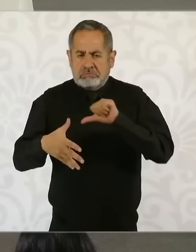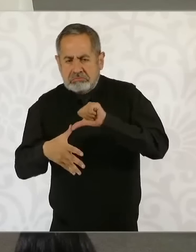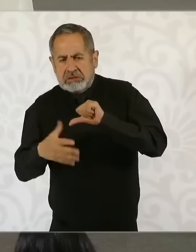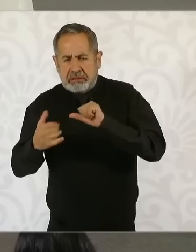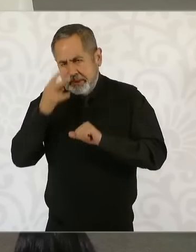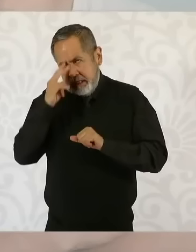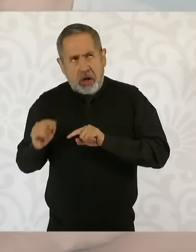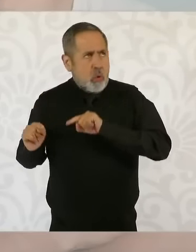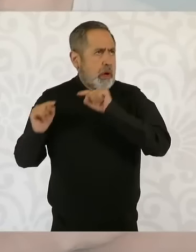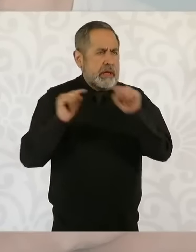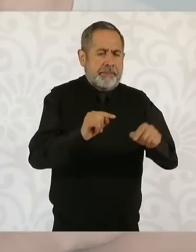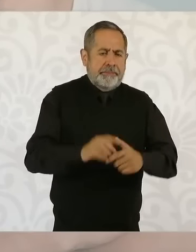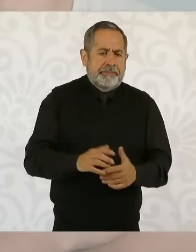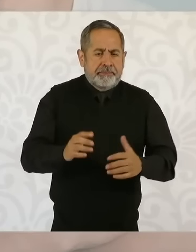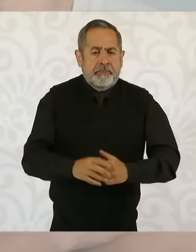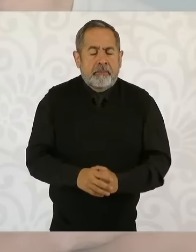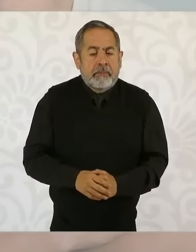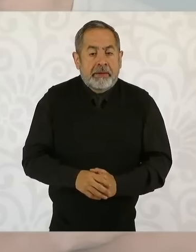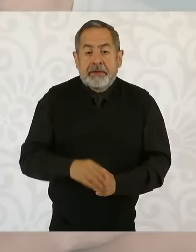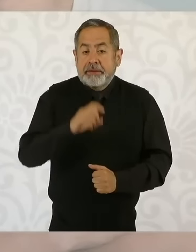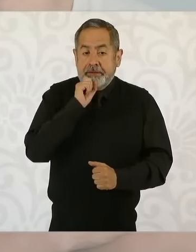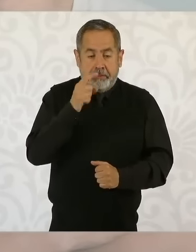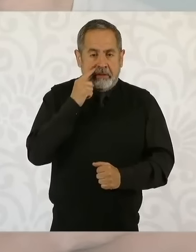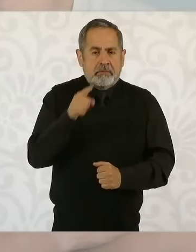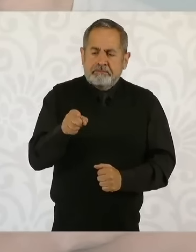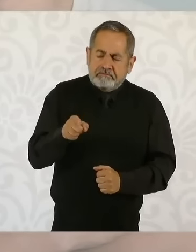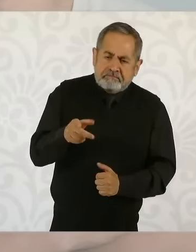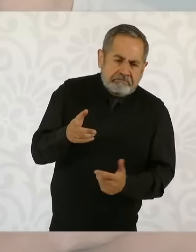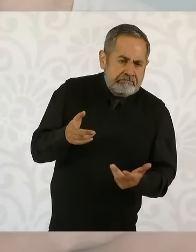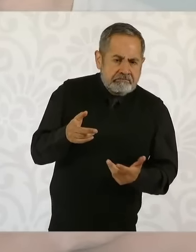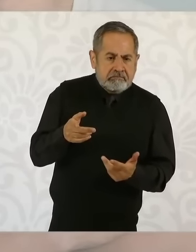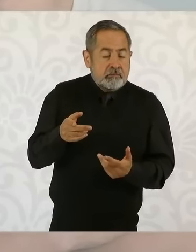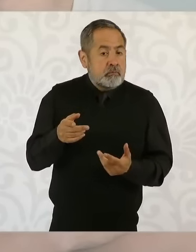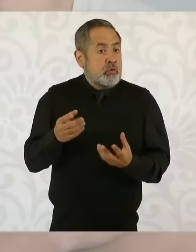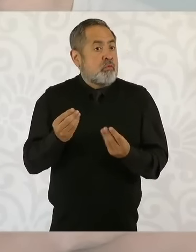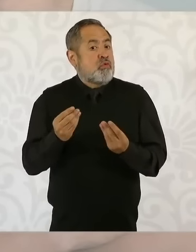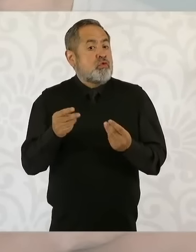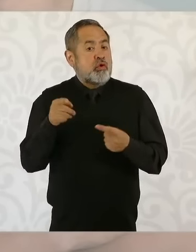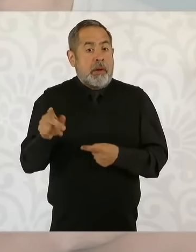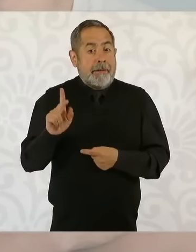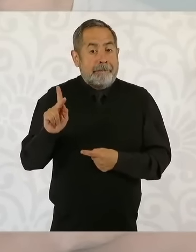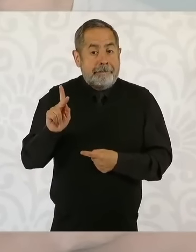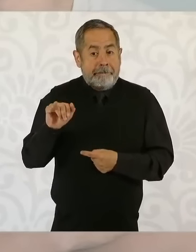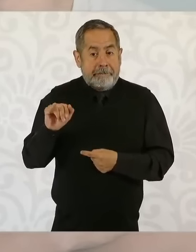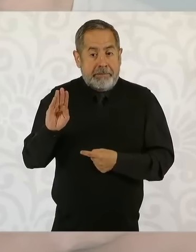ya habíamos comentado que además el origen de una gran parte del producto interno bruto en estados